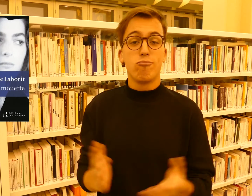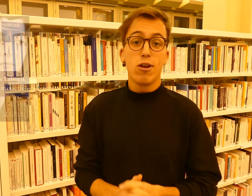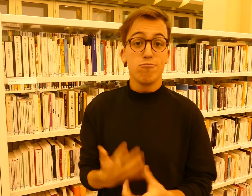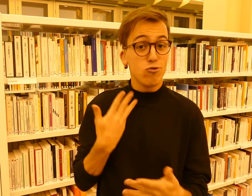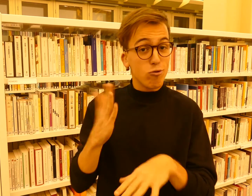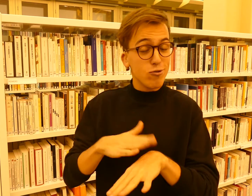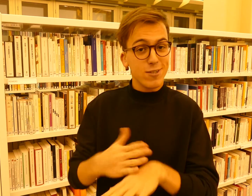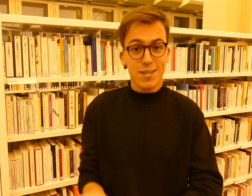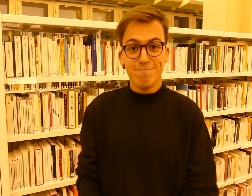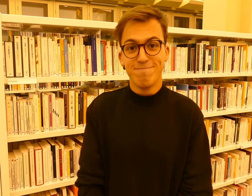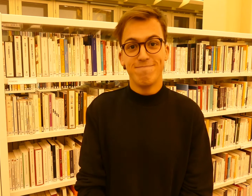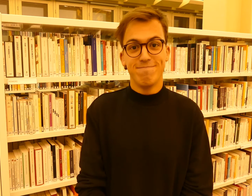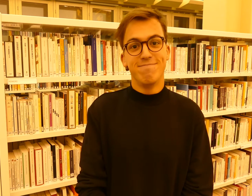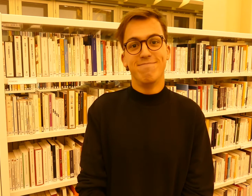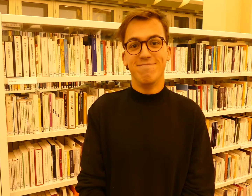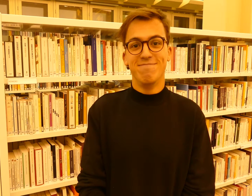Voilà... Je vous le conseille !